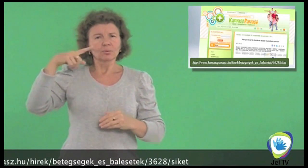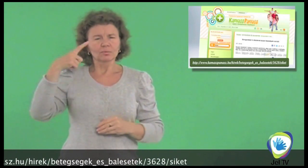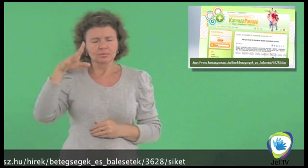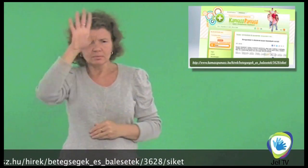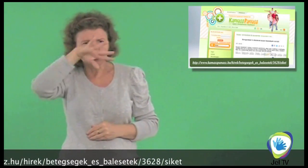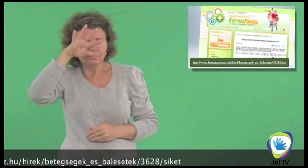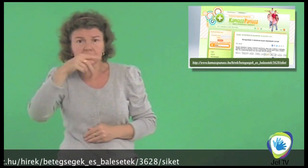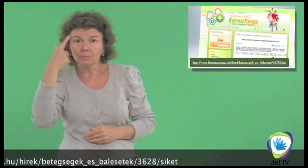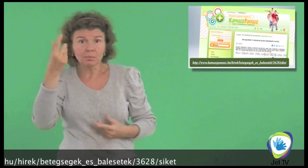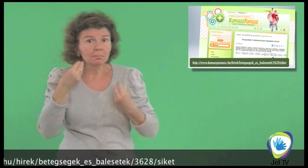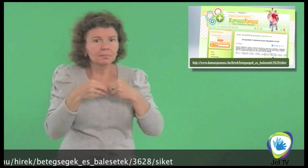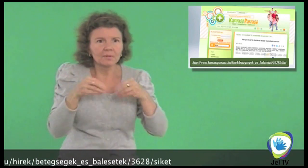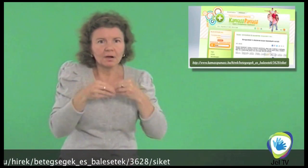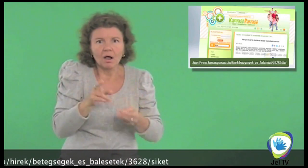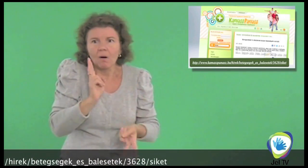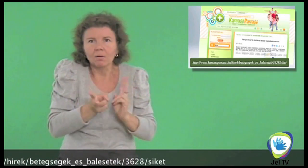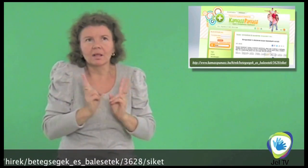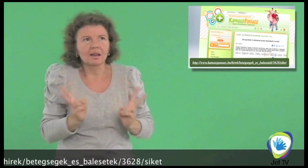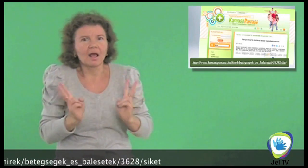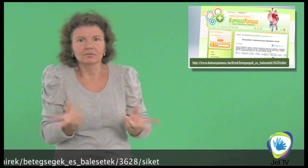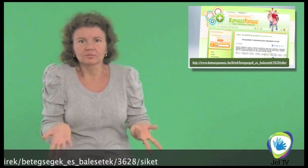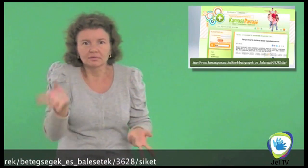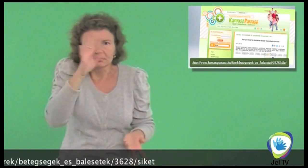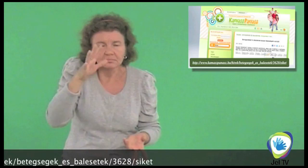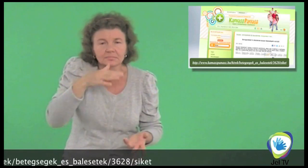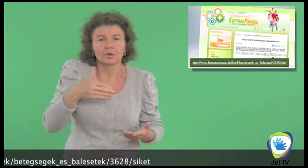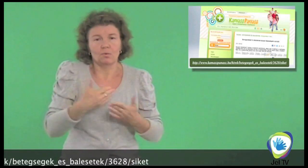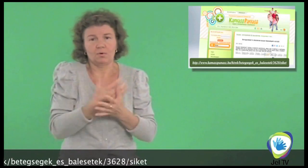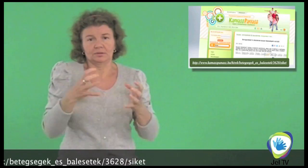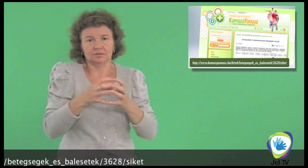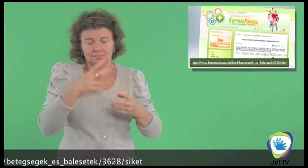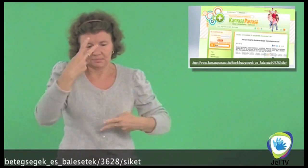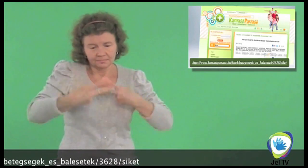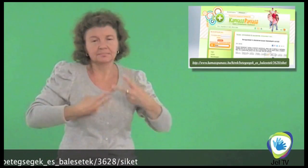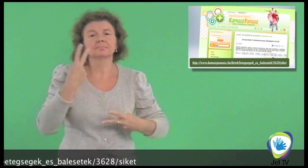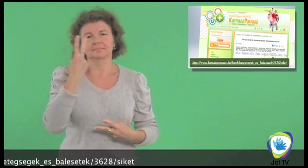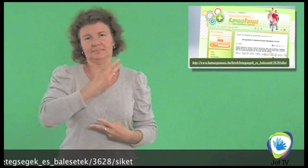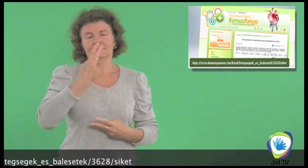Eddig a tudósok nem tudták, mi a magyarázata ennek, hogyan lehetséges ez, újbóli vizsgálat során megállapították,